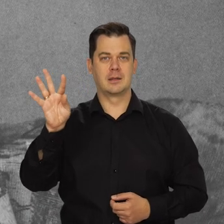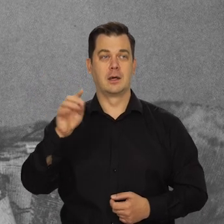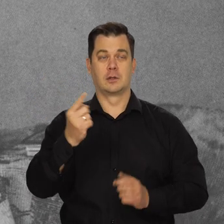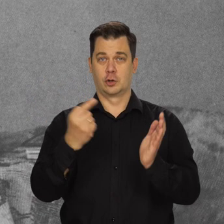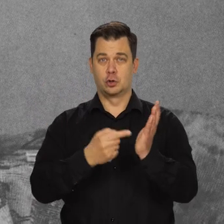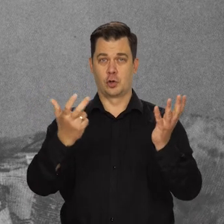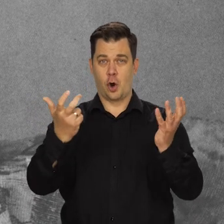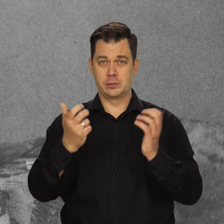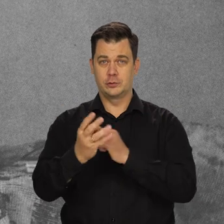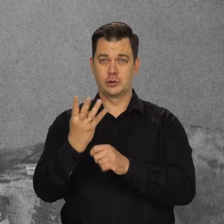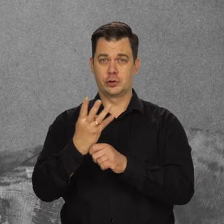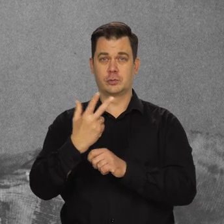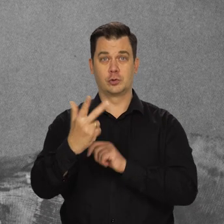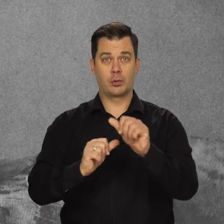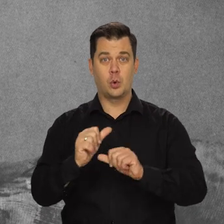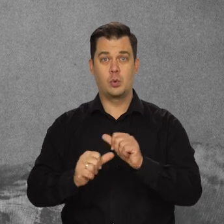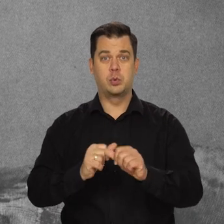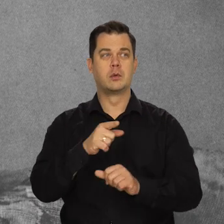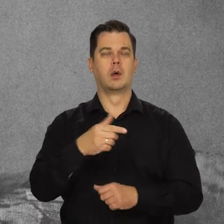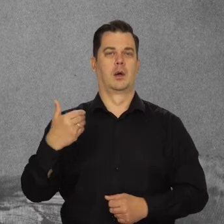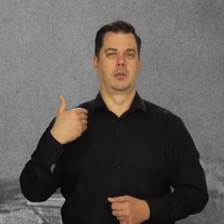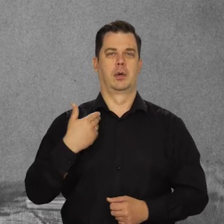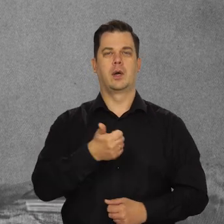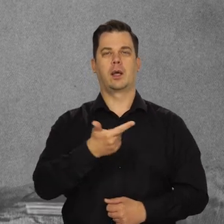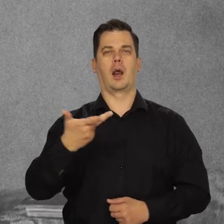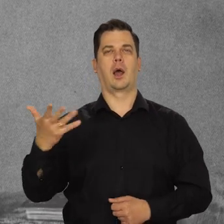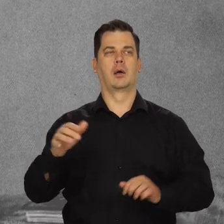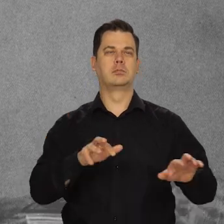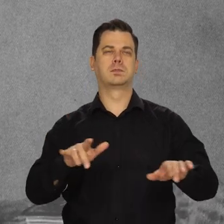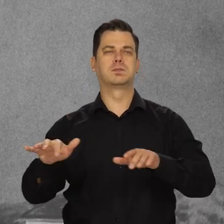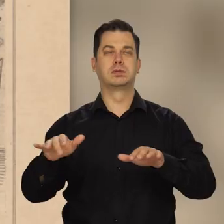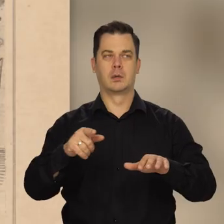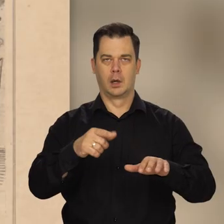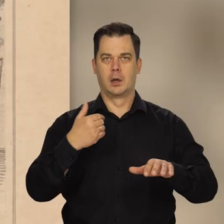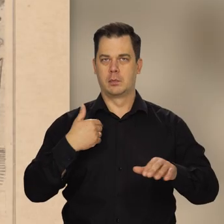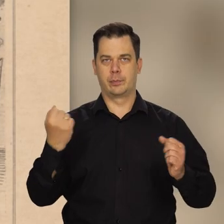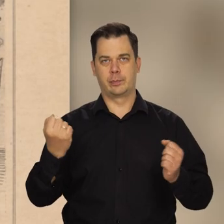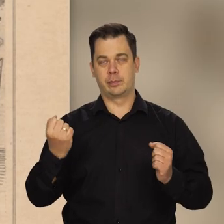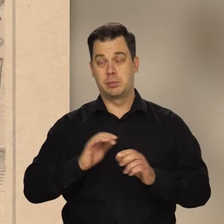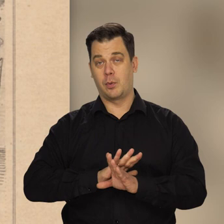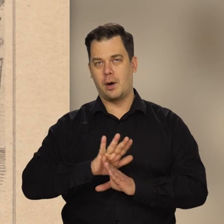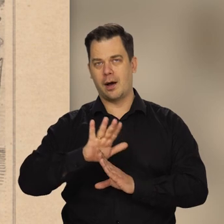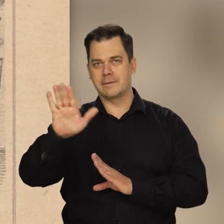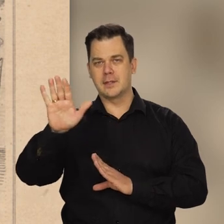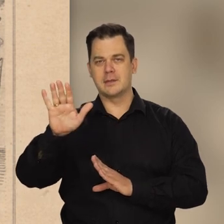który w roku 1843 zagrał kilka wybitnych recitali fortepianowych,